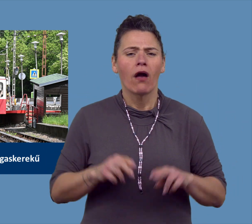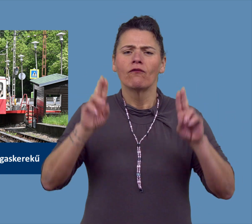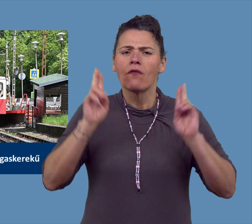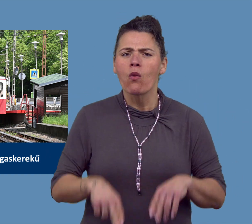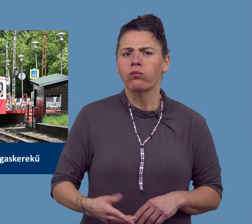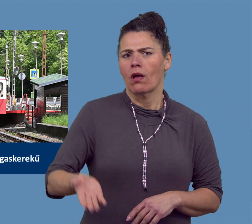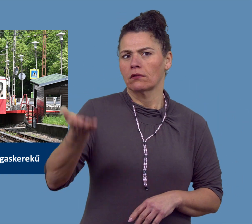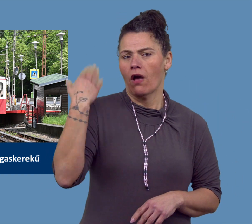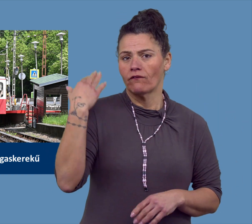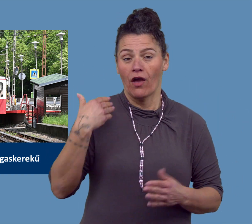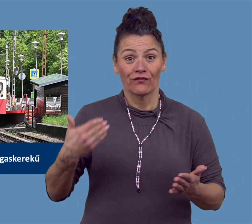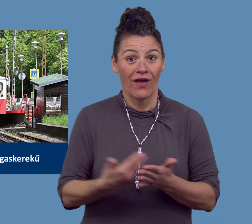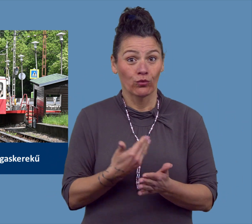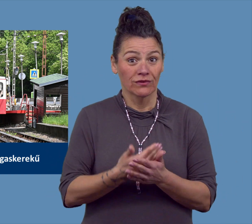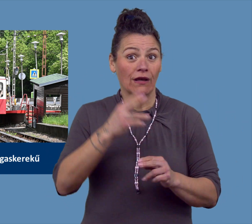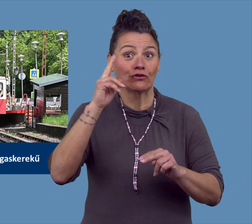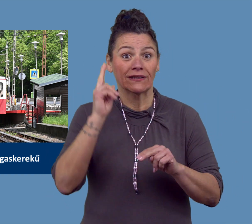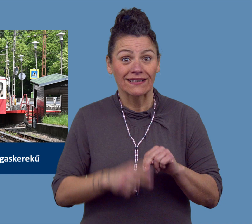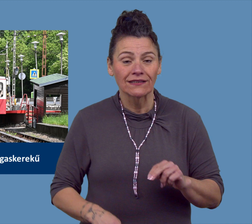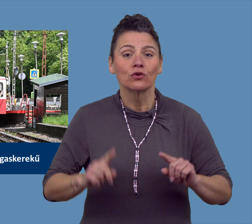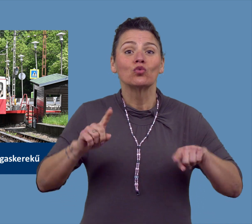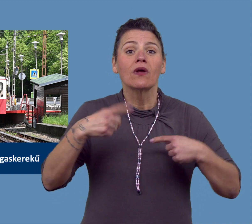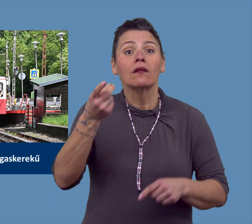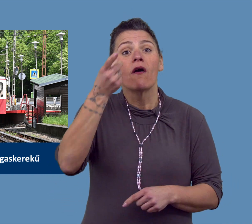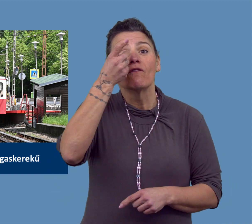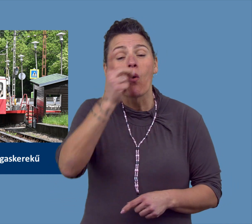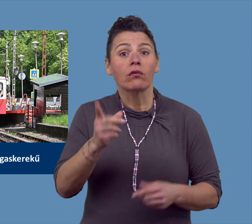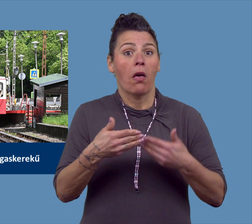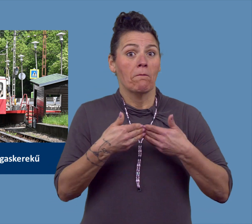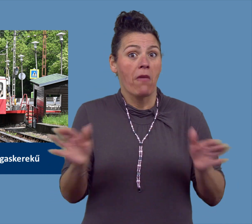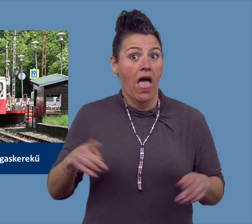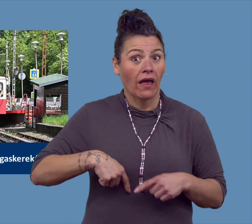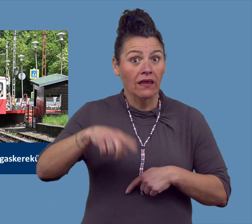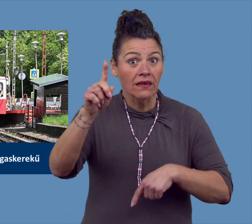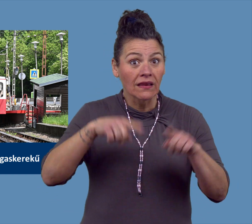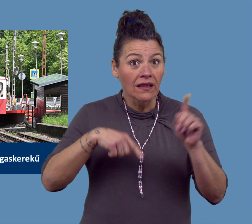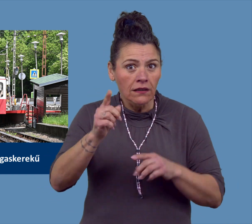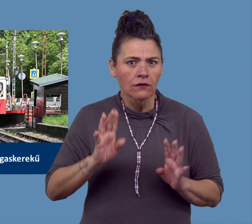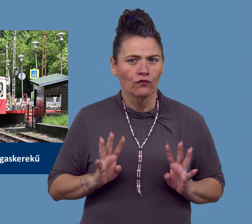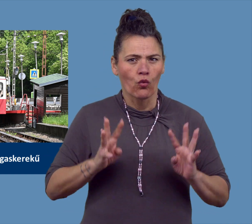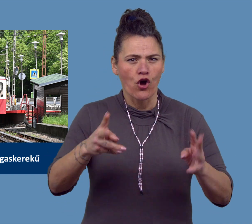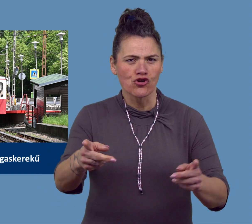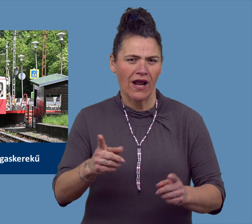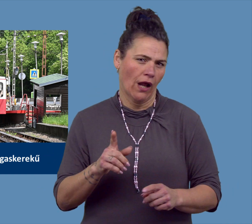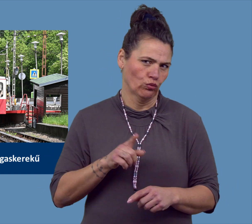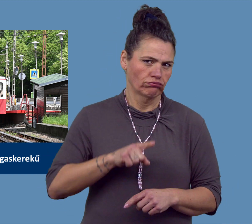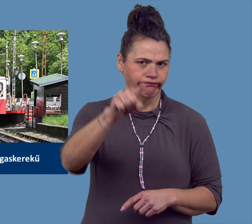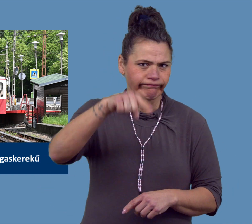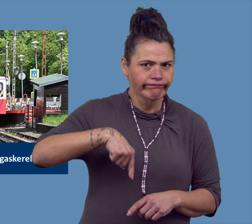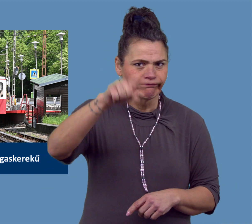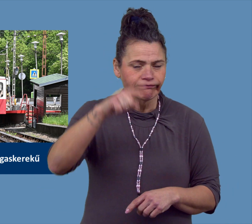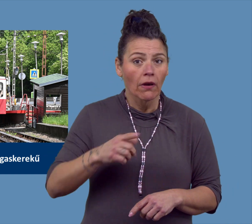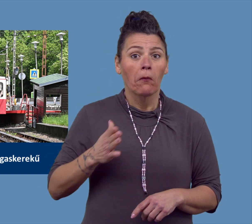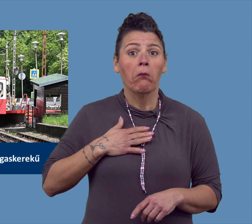Bár a BKK korábbi ígérete szerint már az őszi felújítást követően járnia kellett volna a fogaskerekűnek,